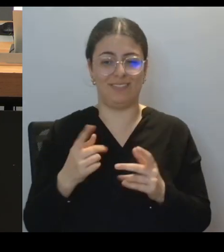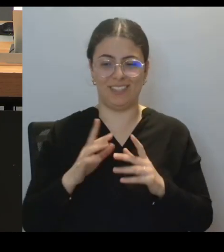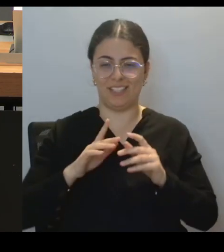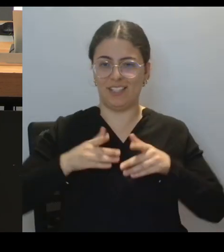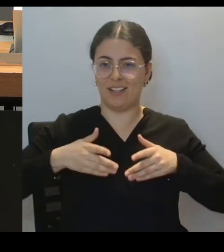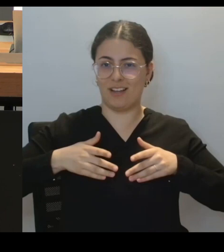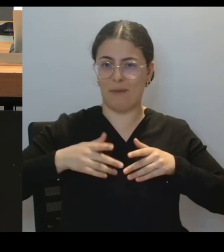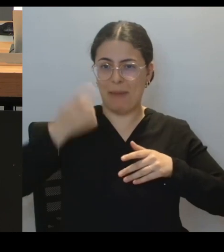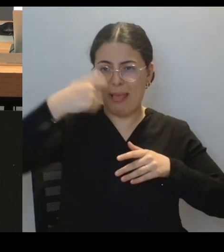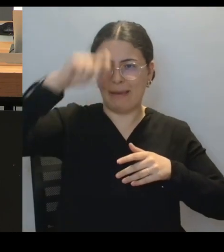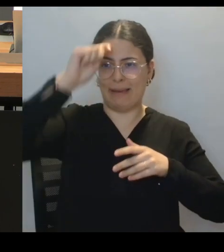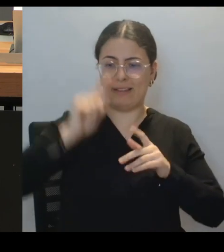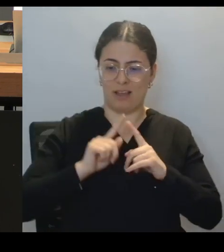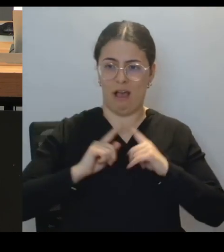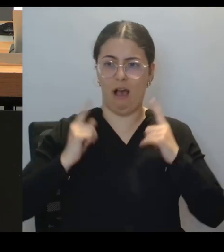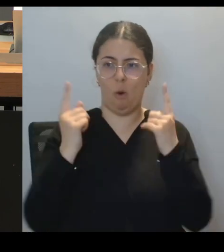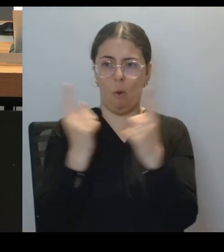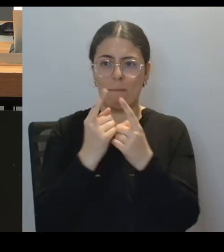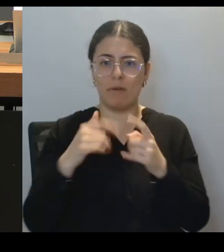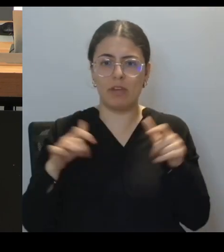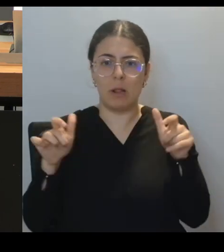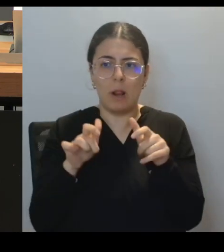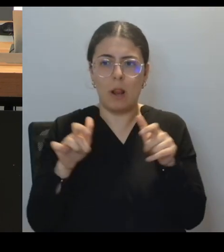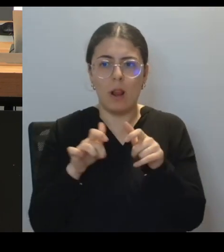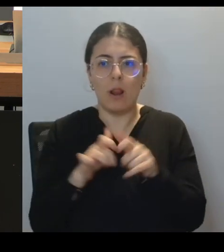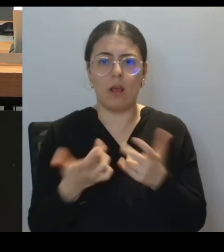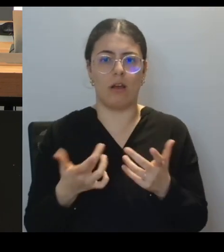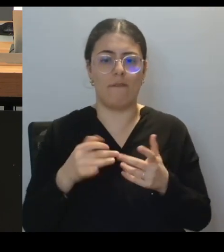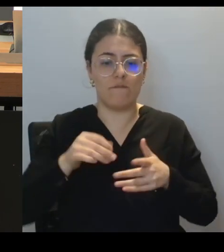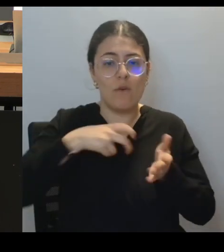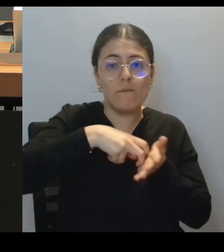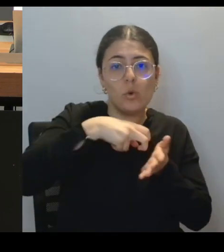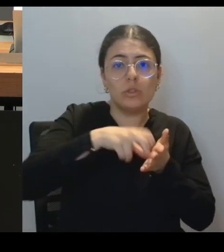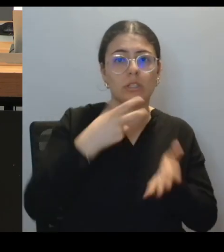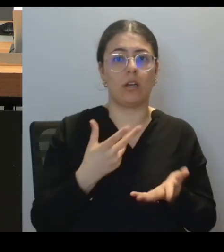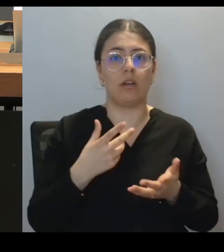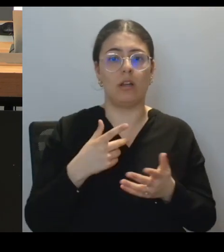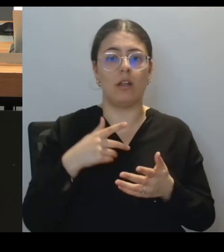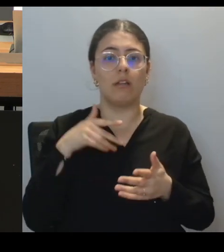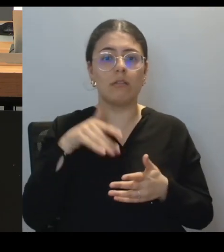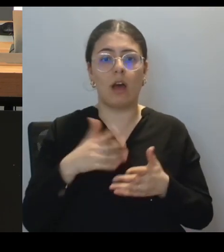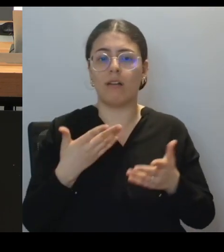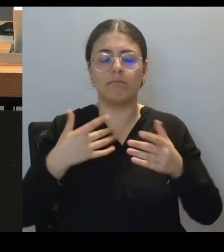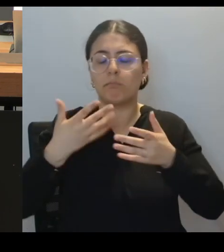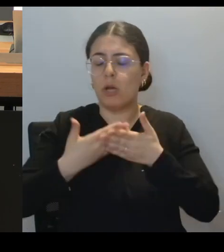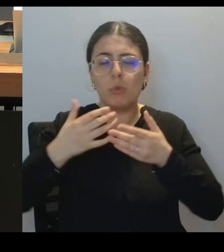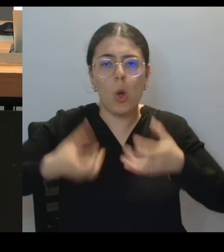für Menschen mit Mobilitätseinschränkungen. Wir haben doch aber die Stationen ein vernünftiges System, um